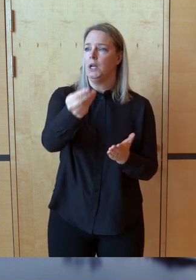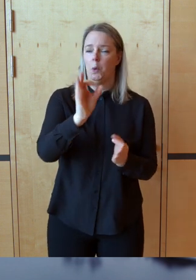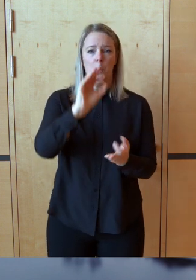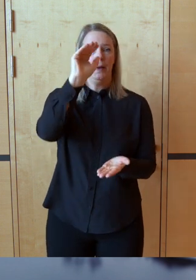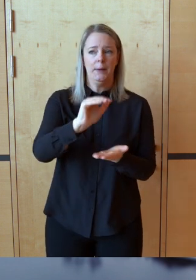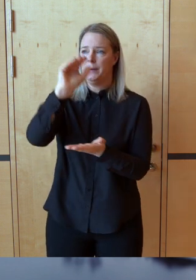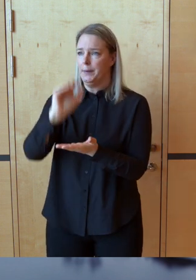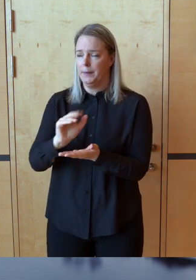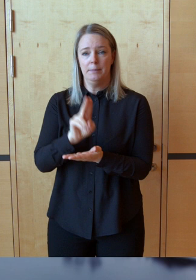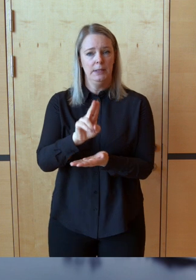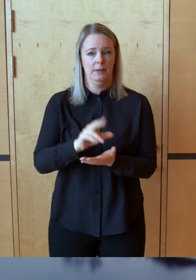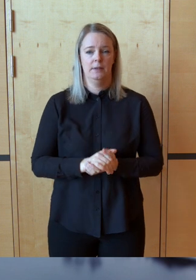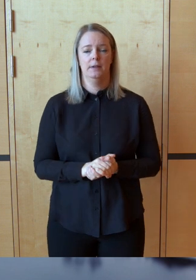Det här är ett